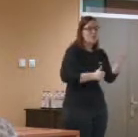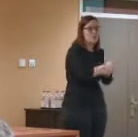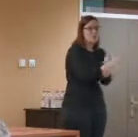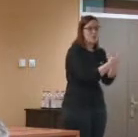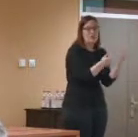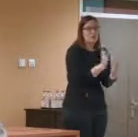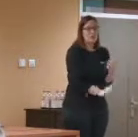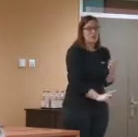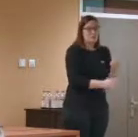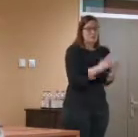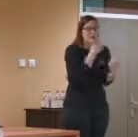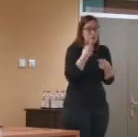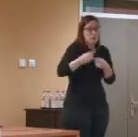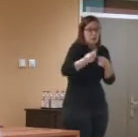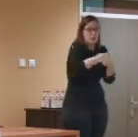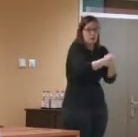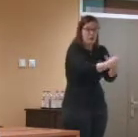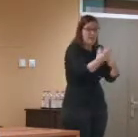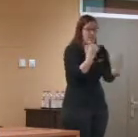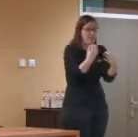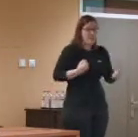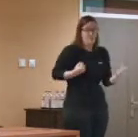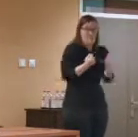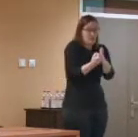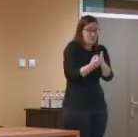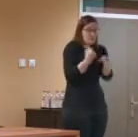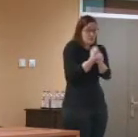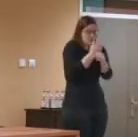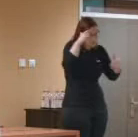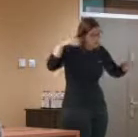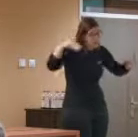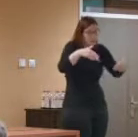porque cada día tienen que llevar a cabo una edición. No hay recursos suficientes